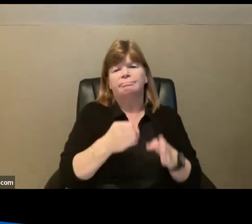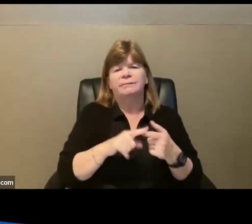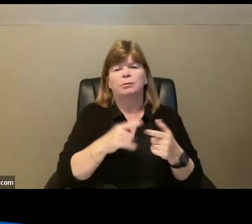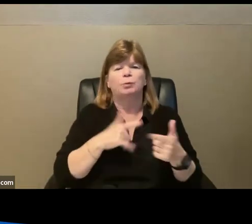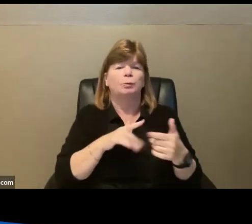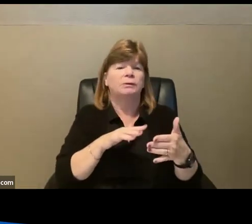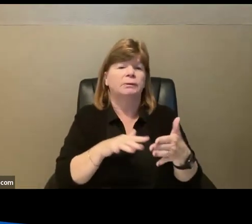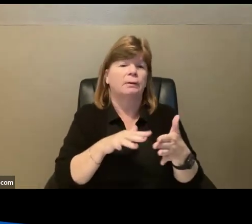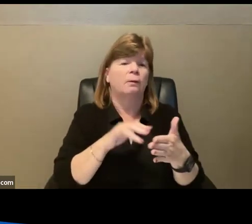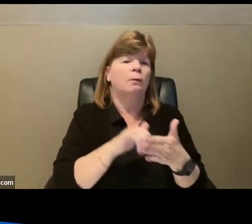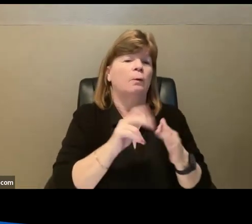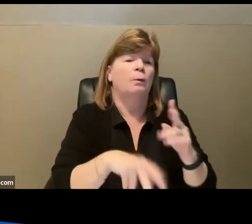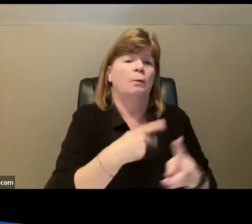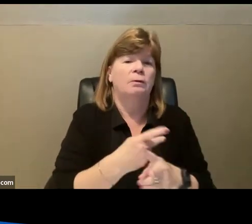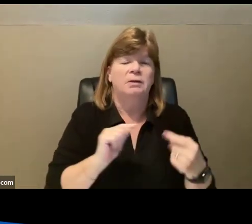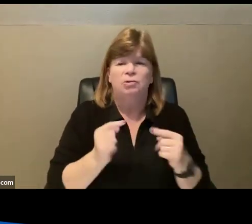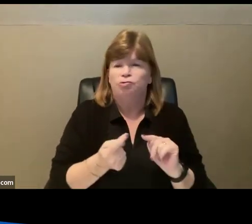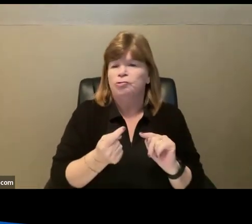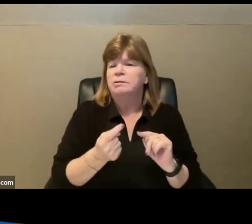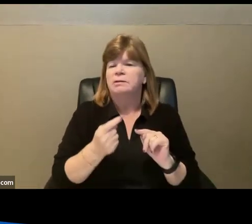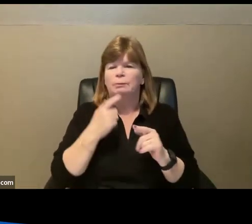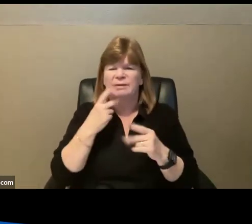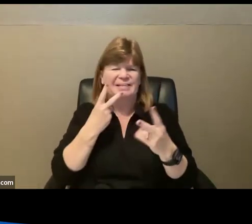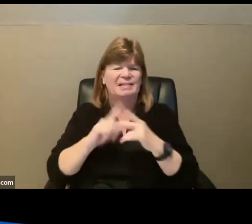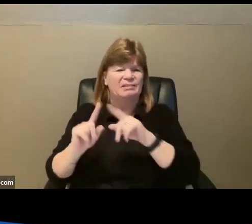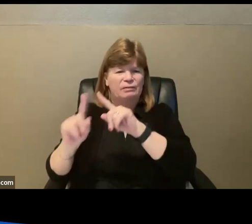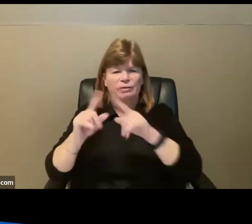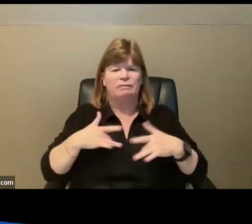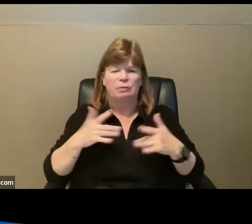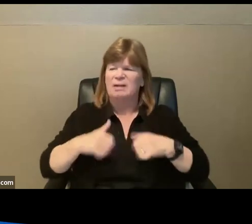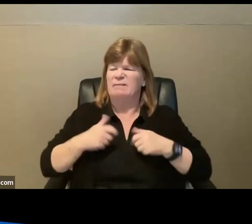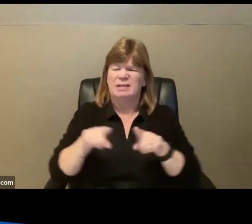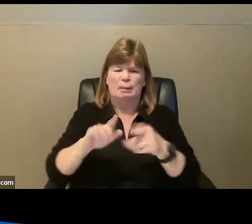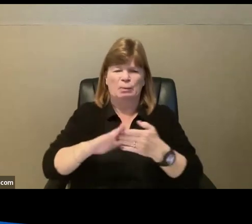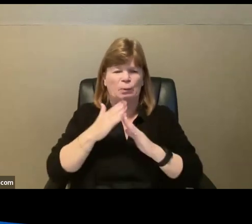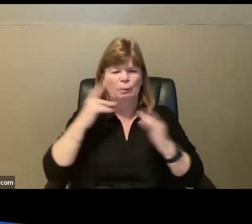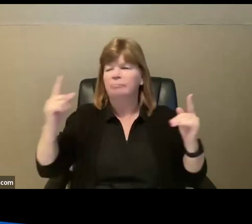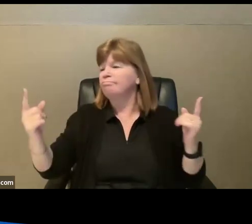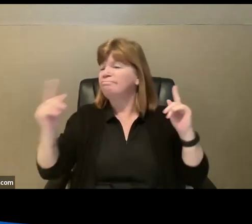Nos veíamos en diferentes eventos. Vivimos en la misma comunidad. Nos veíamos en diferentes eventos, y él se